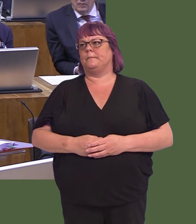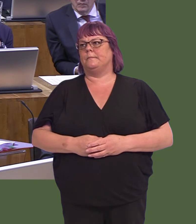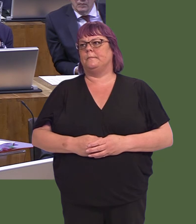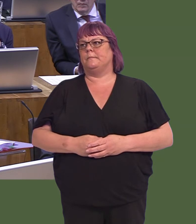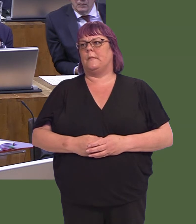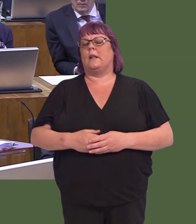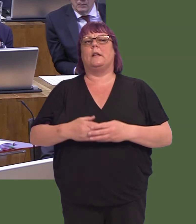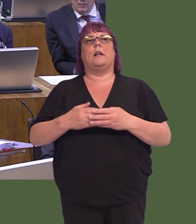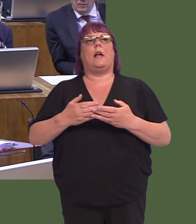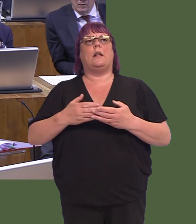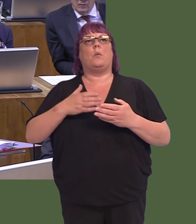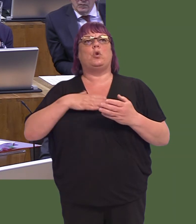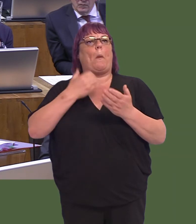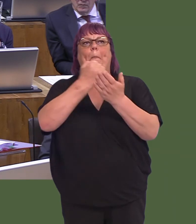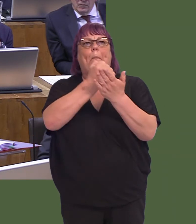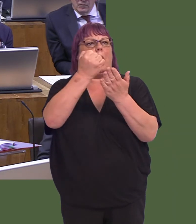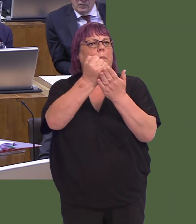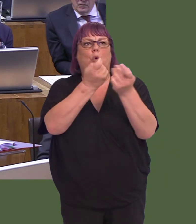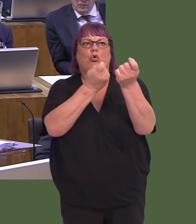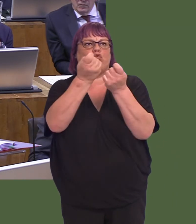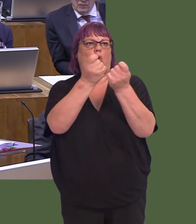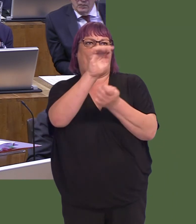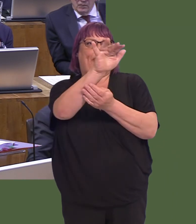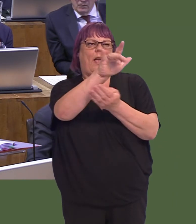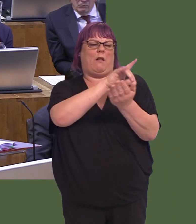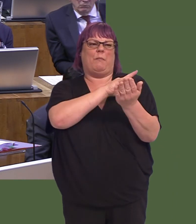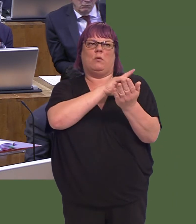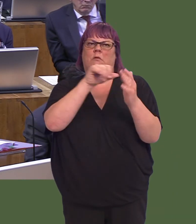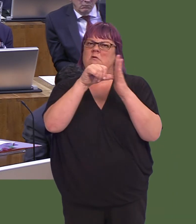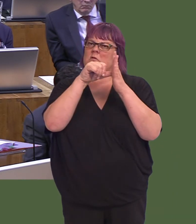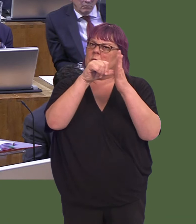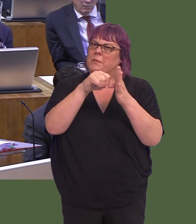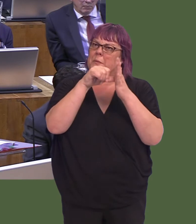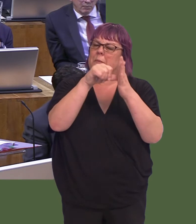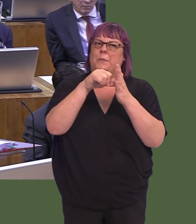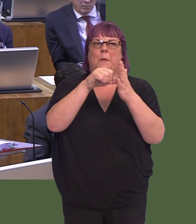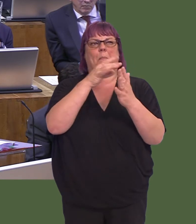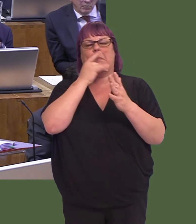Dyna i gyd y byddai hynny yn ei wneud yw ei gwneud yn fwy anodd i ddefnyddio'r porthladd